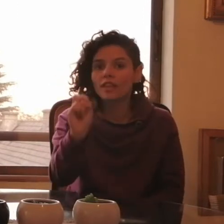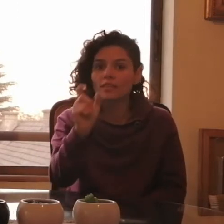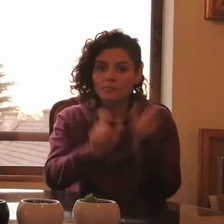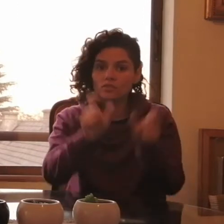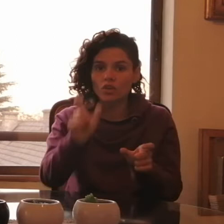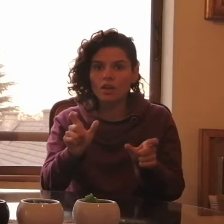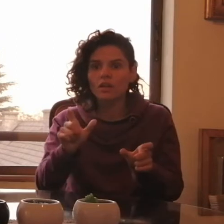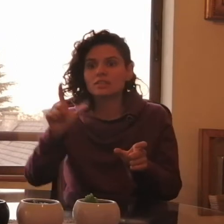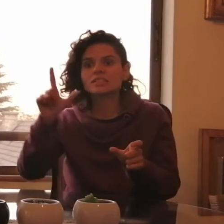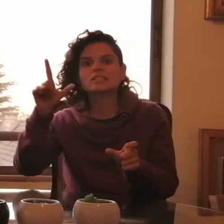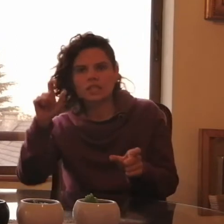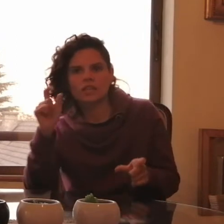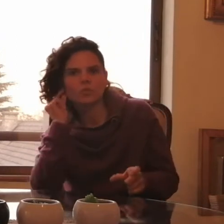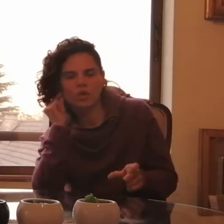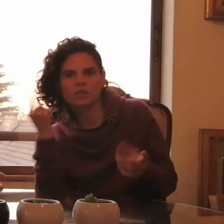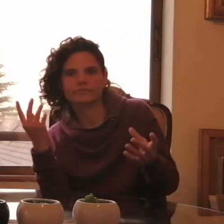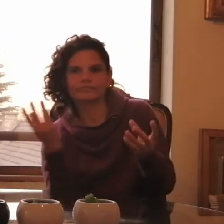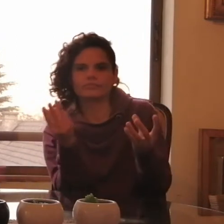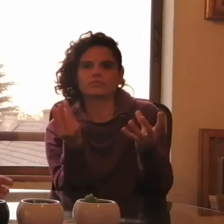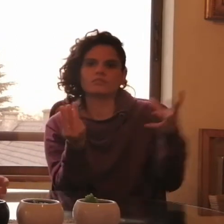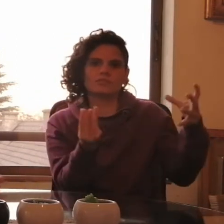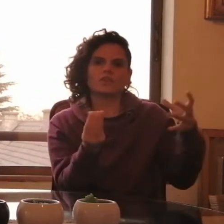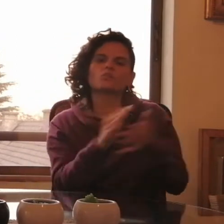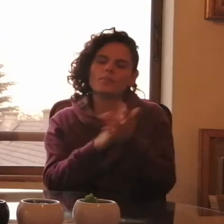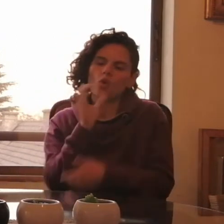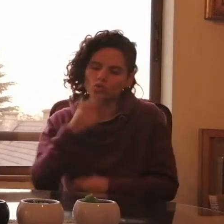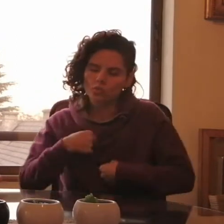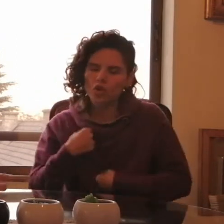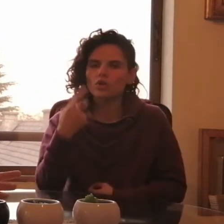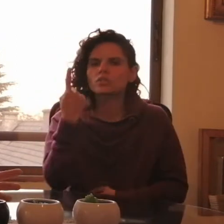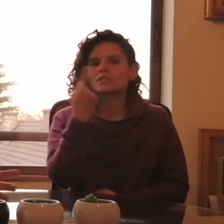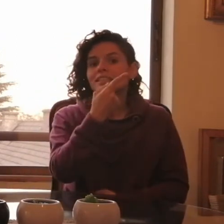cosa así y ponte tú en mi curso que era de 120, un pequeño curso,